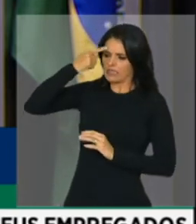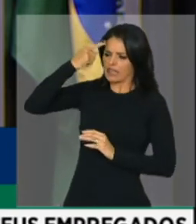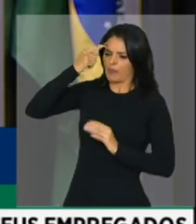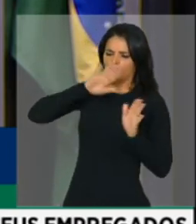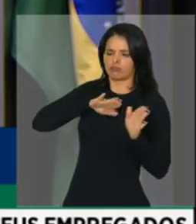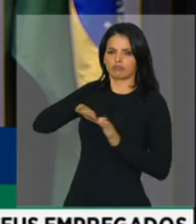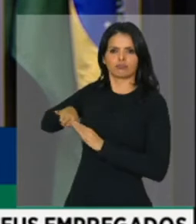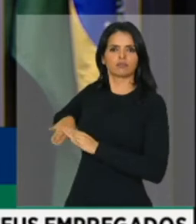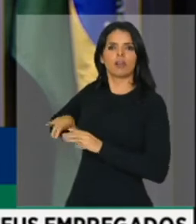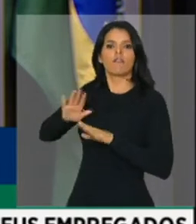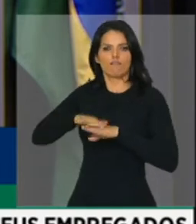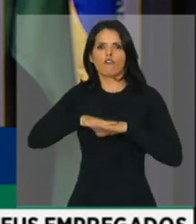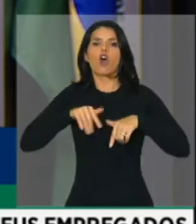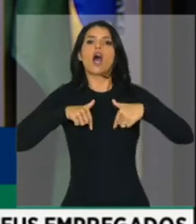MAS VOU ATUAR EM FAVOR DO